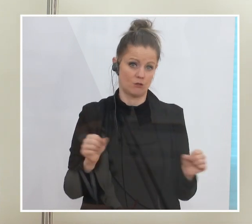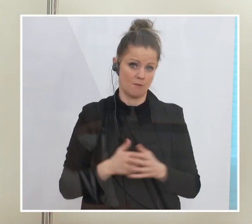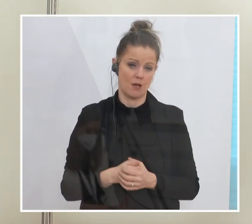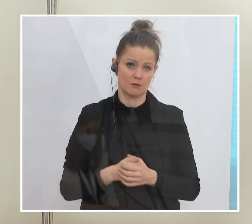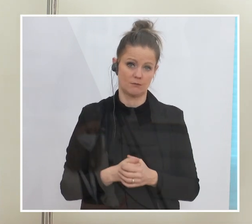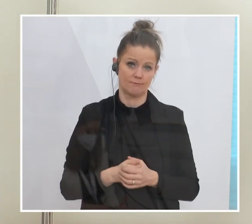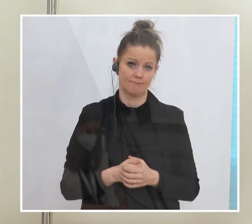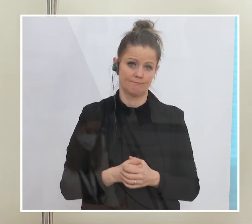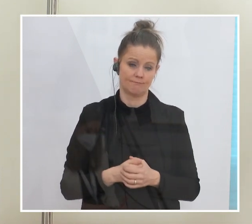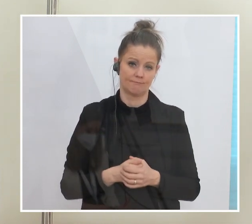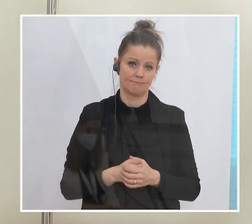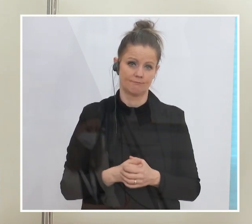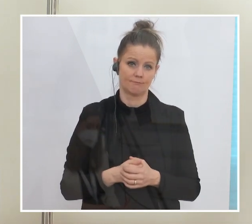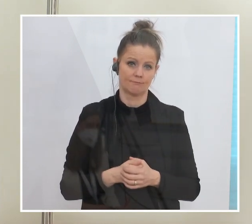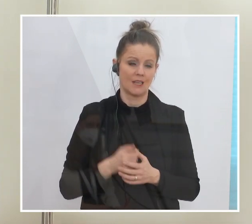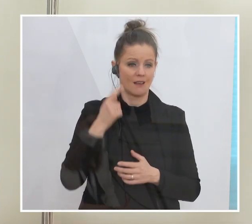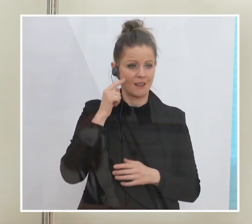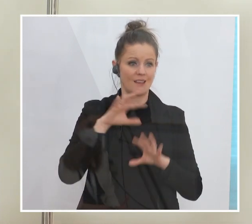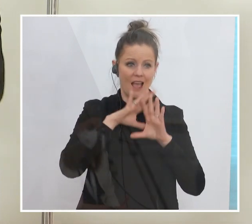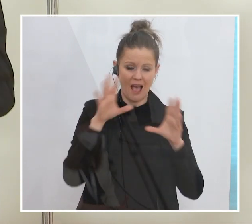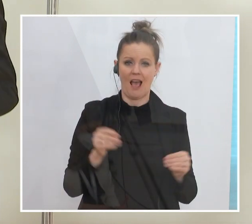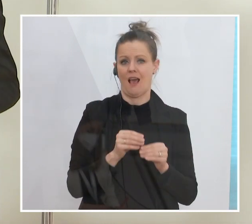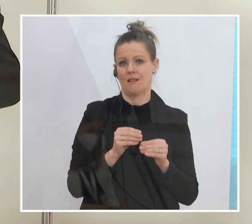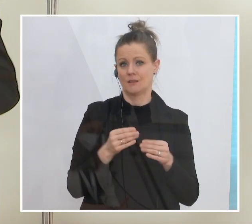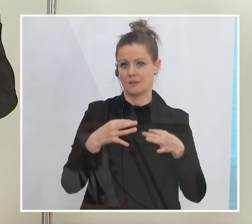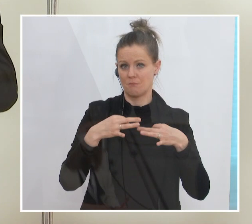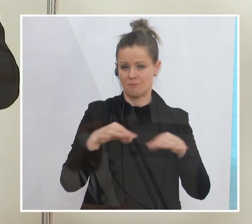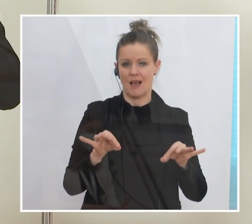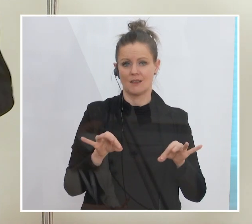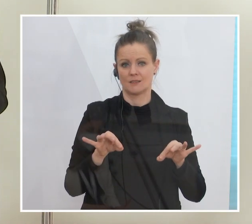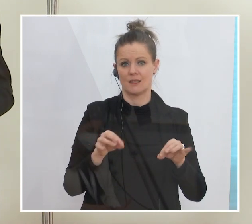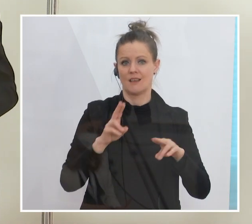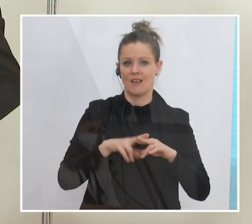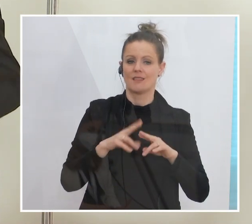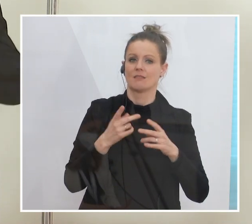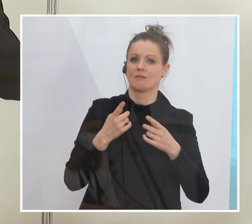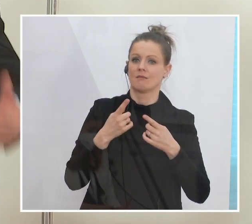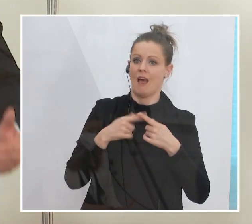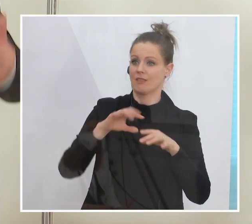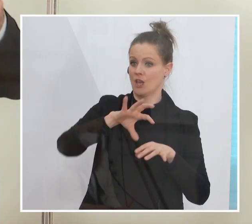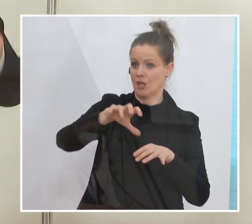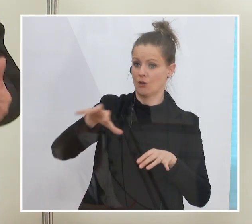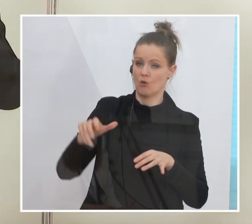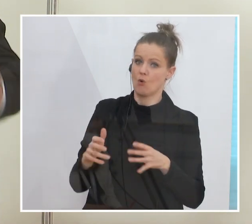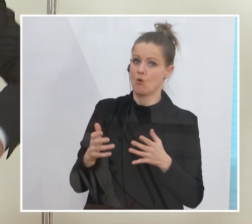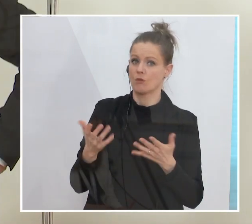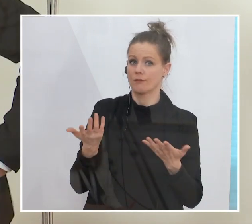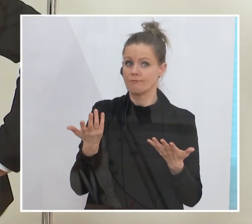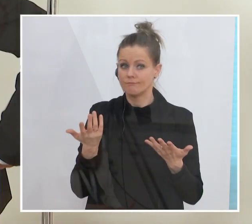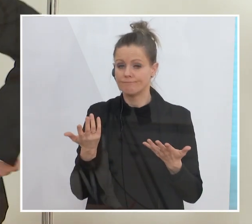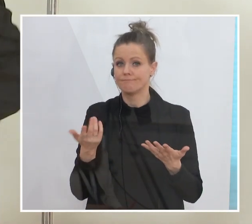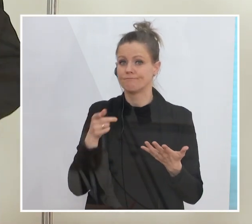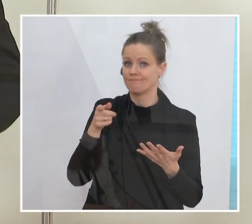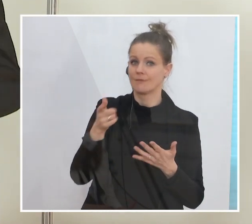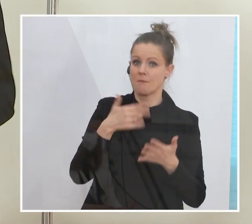Also ich halte alles für nützlich, was dazu dient, dass man in anderen Regionen mehr zulassen kann,